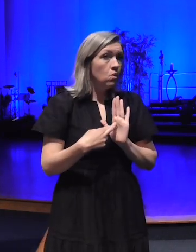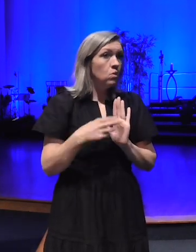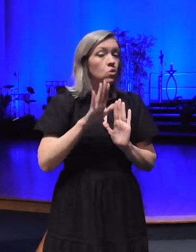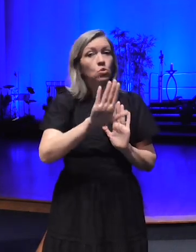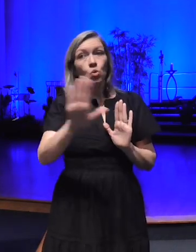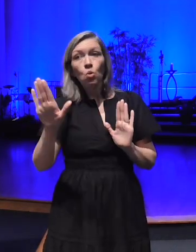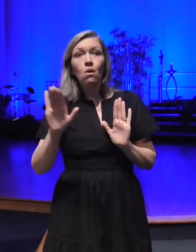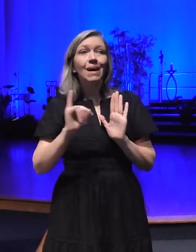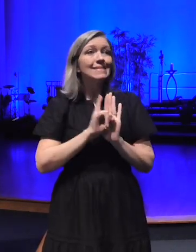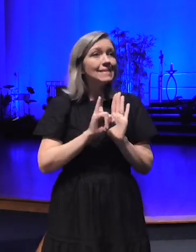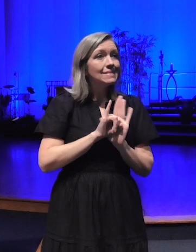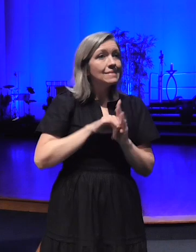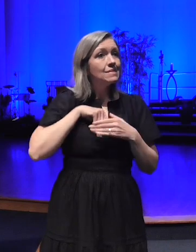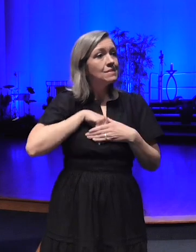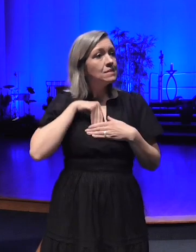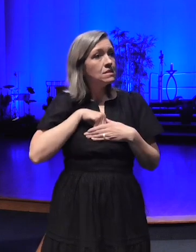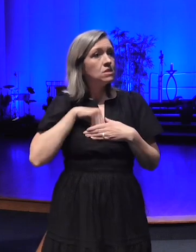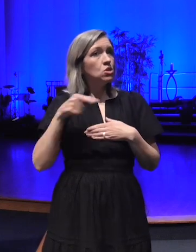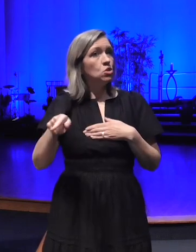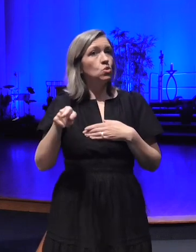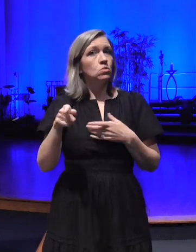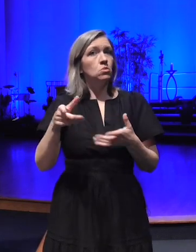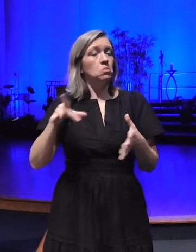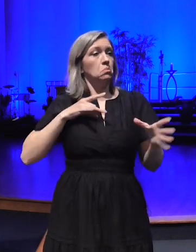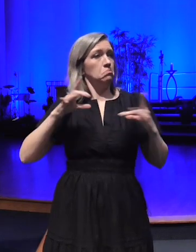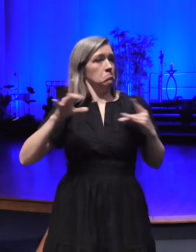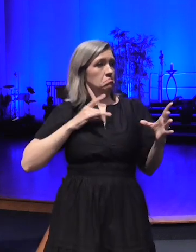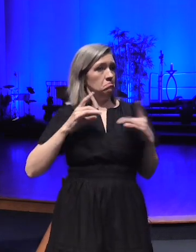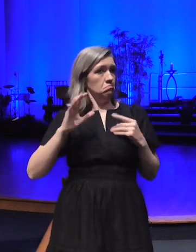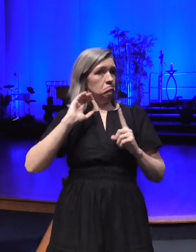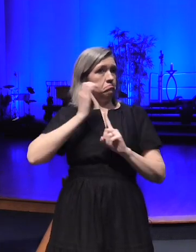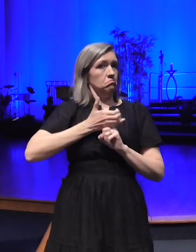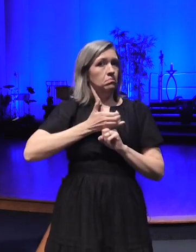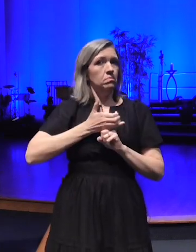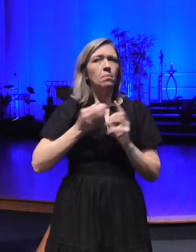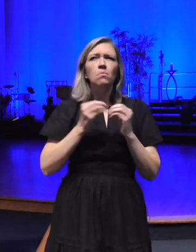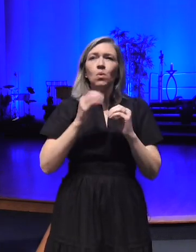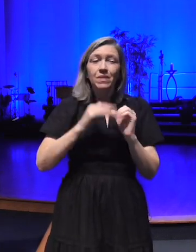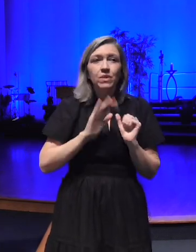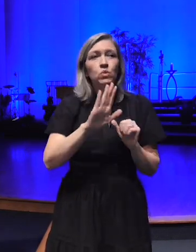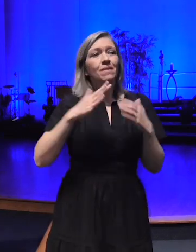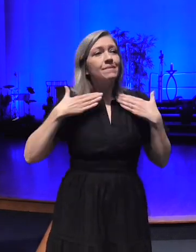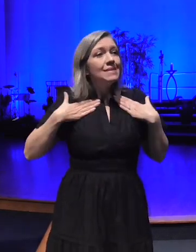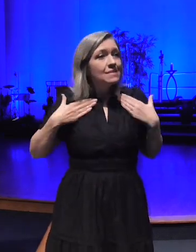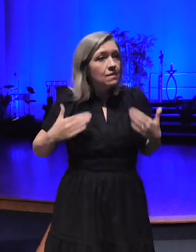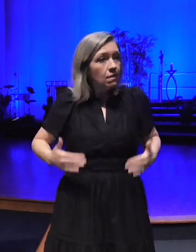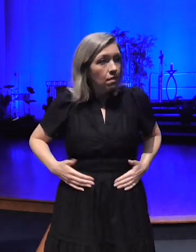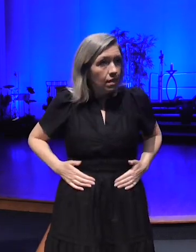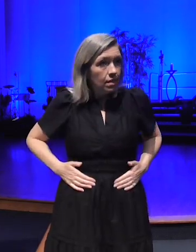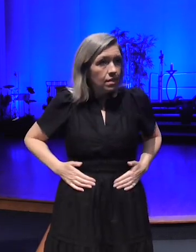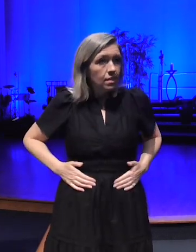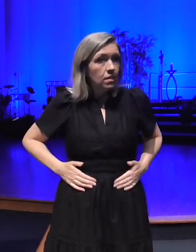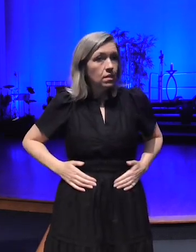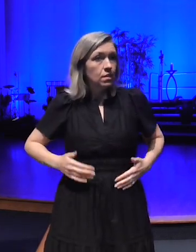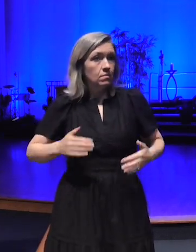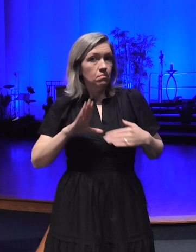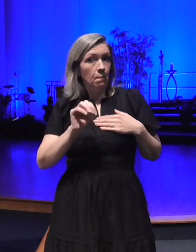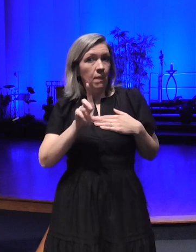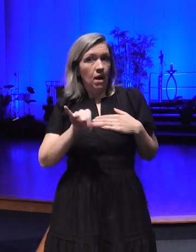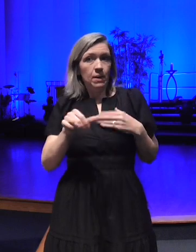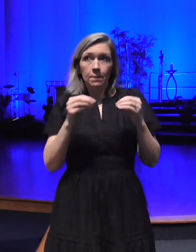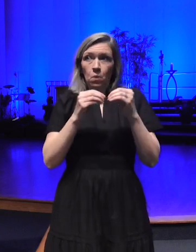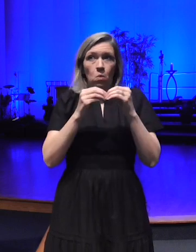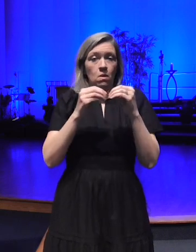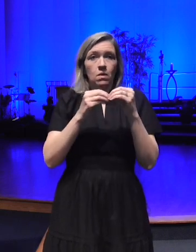Más profundo que tus